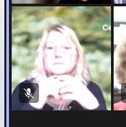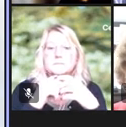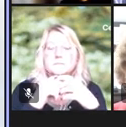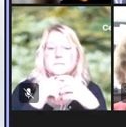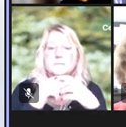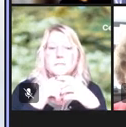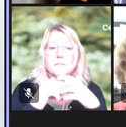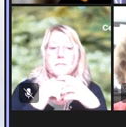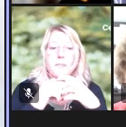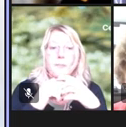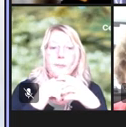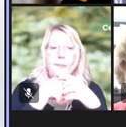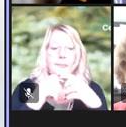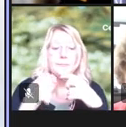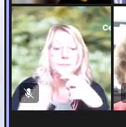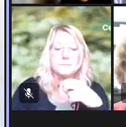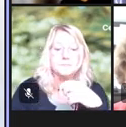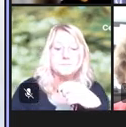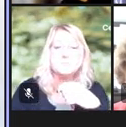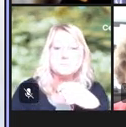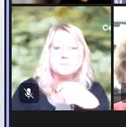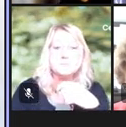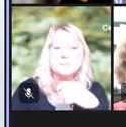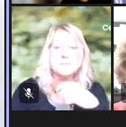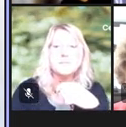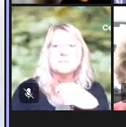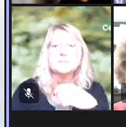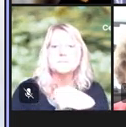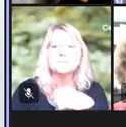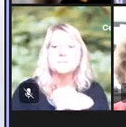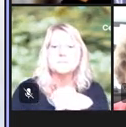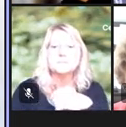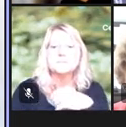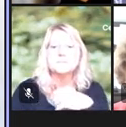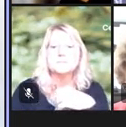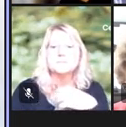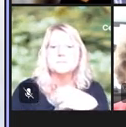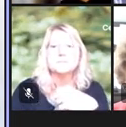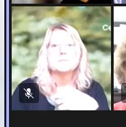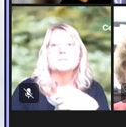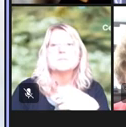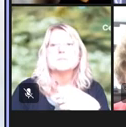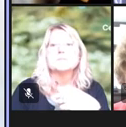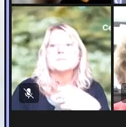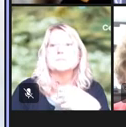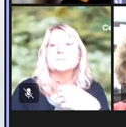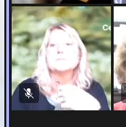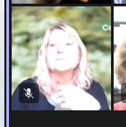Olika anledning att då kommer inte göra det Jag tror att det är bra att börja med det här Från kommunens sida Båda projekt Tack